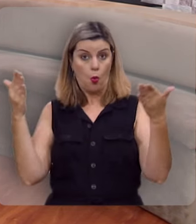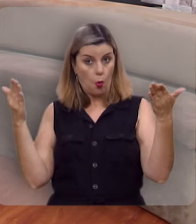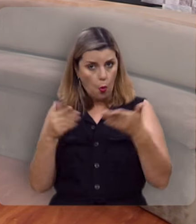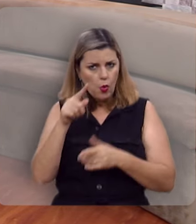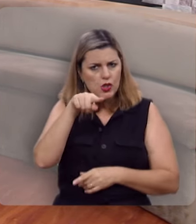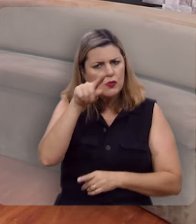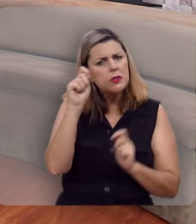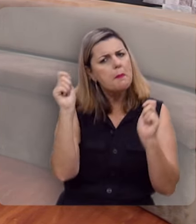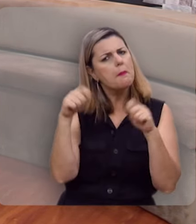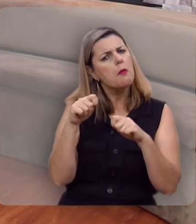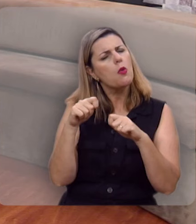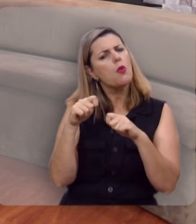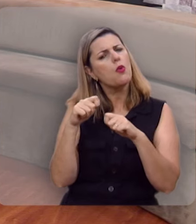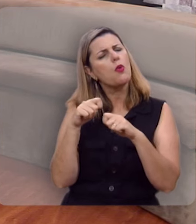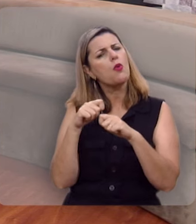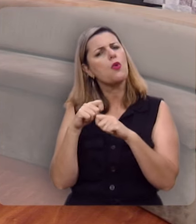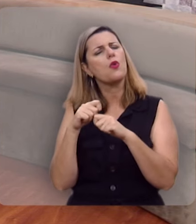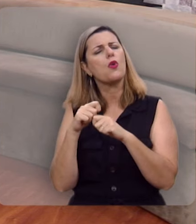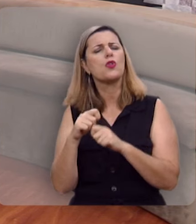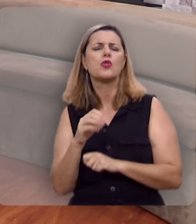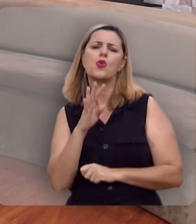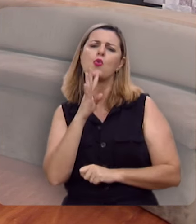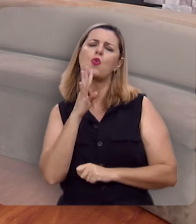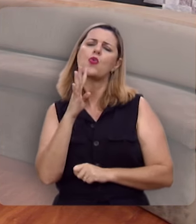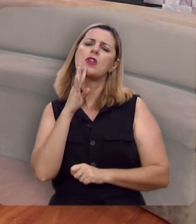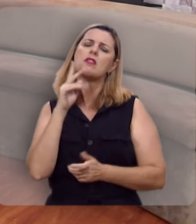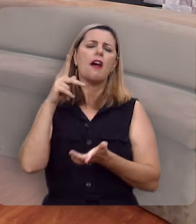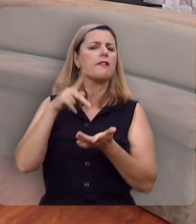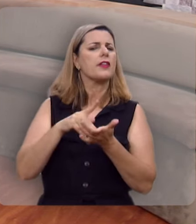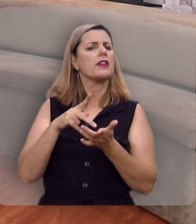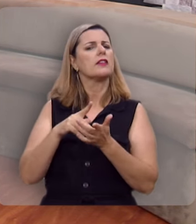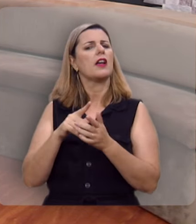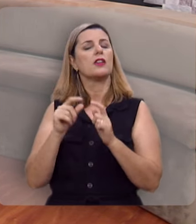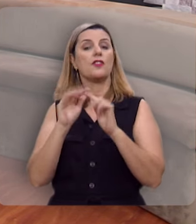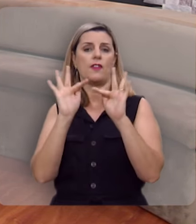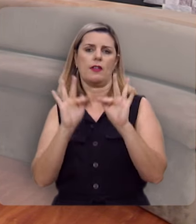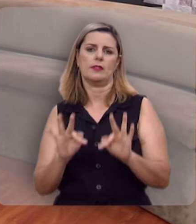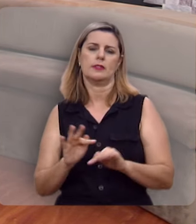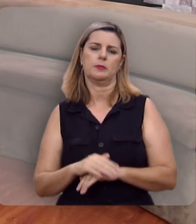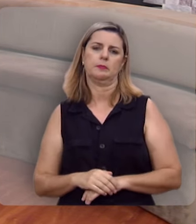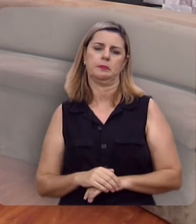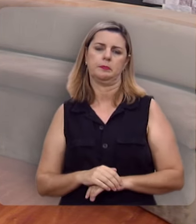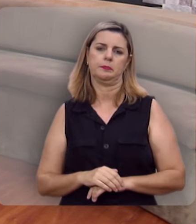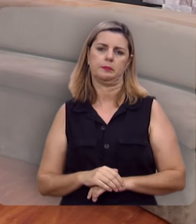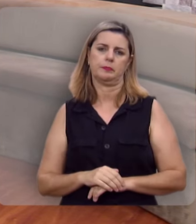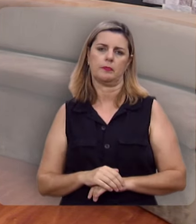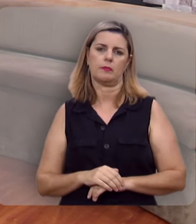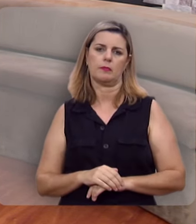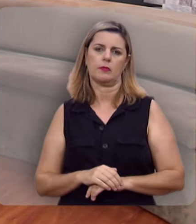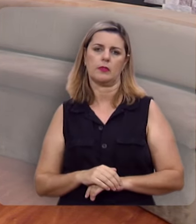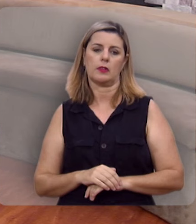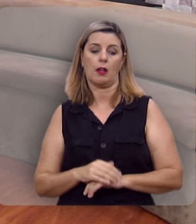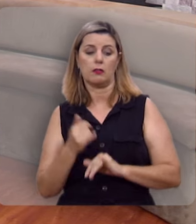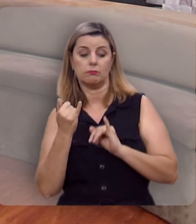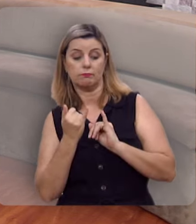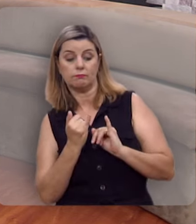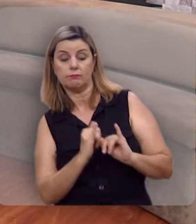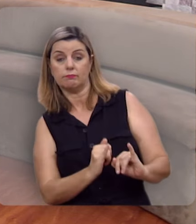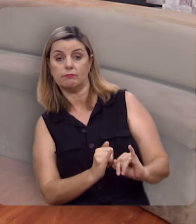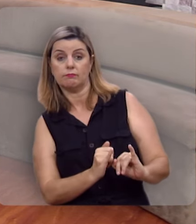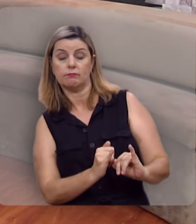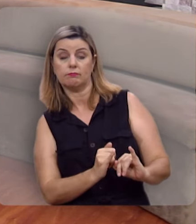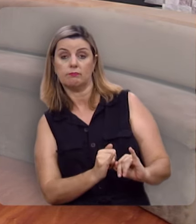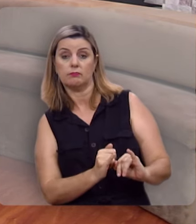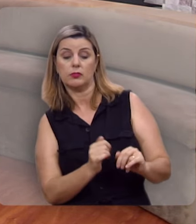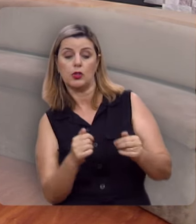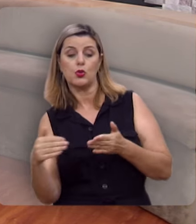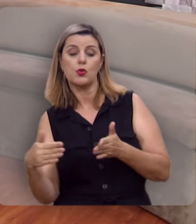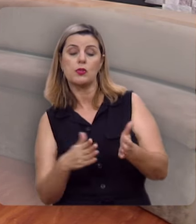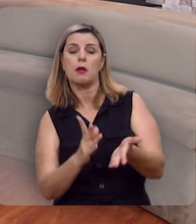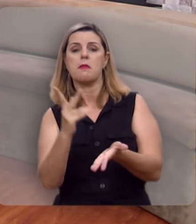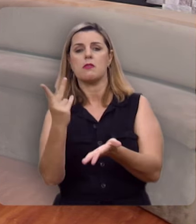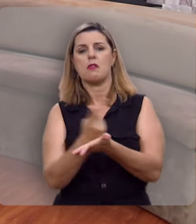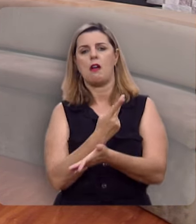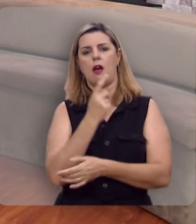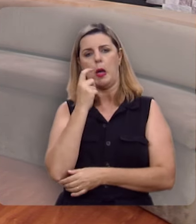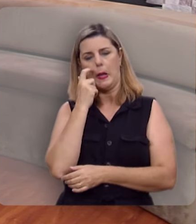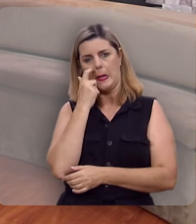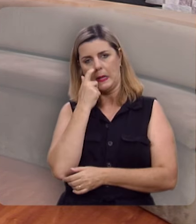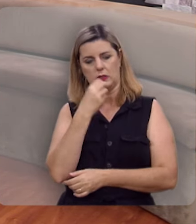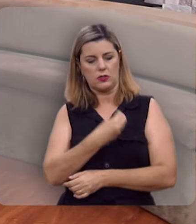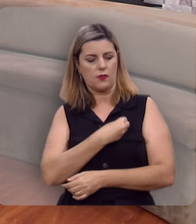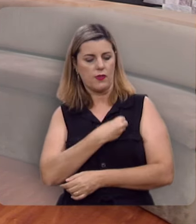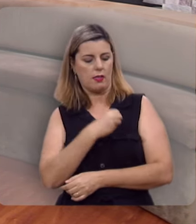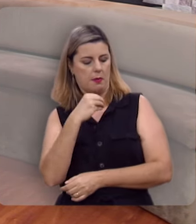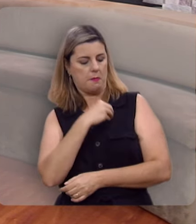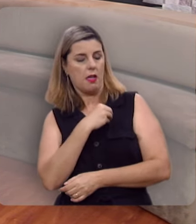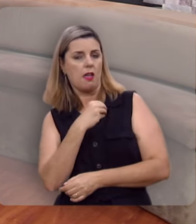Hoje você pode conhecer essa verdadeira felicidade, afastando-se dos caminhos errados, tortuosos,